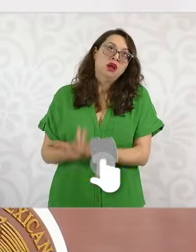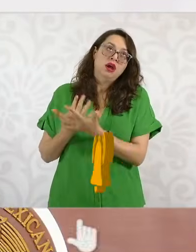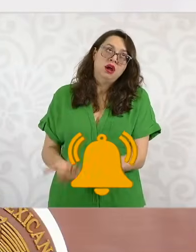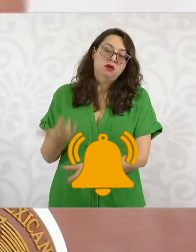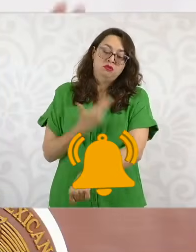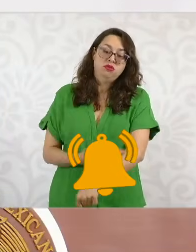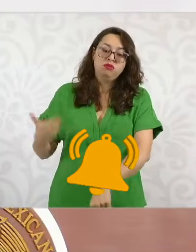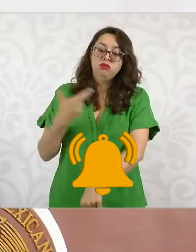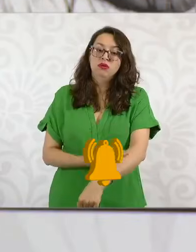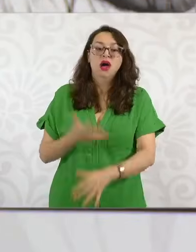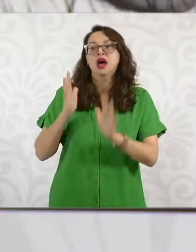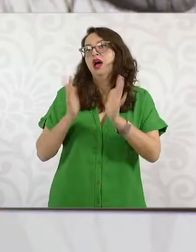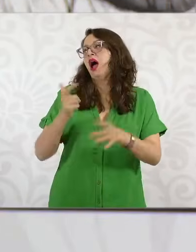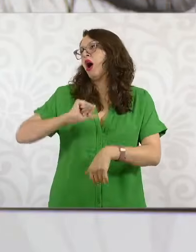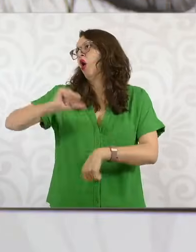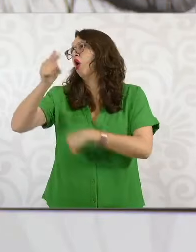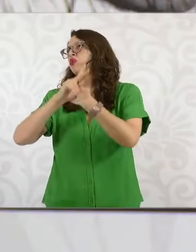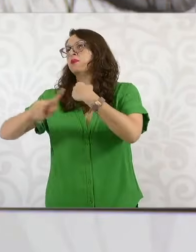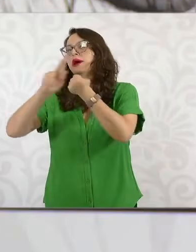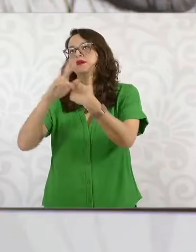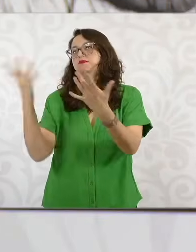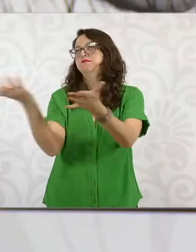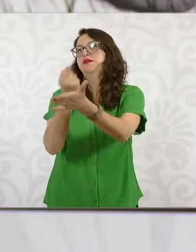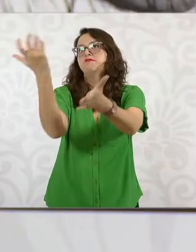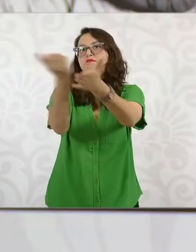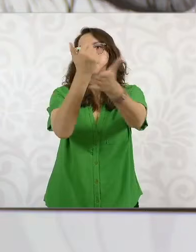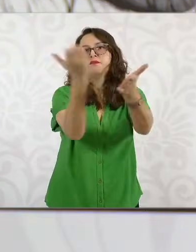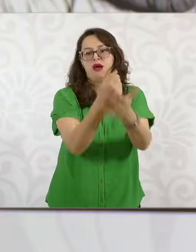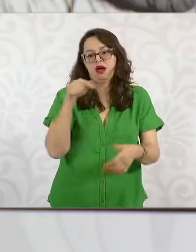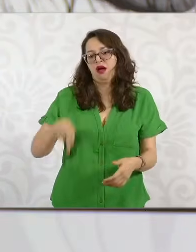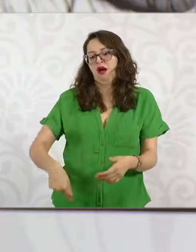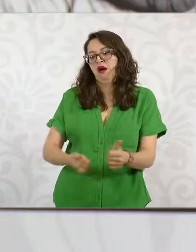pues ya te ganaron en otras partes del mundo. Entonces, si aceleras los procedimientos teniendo